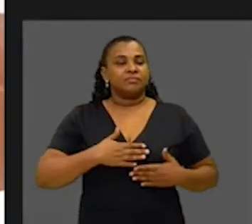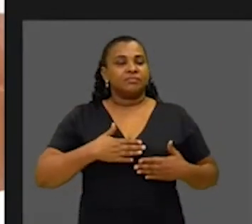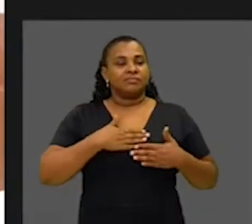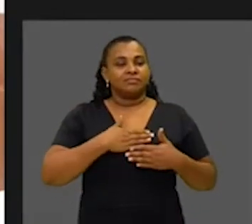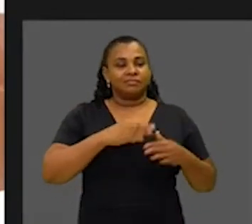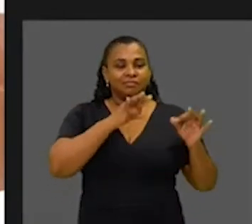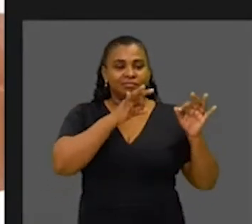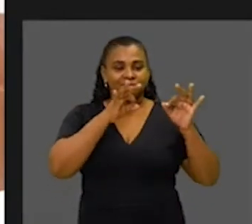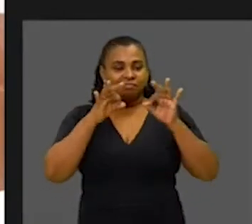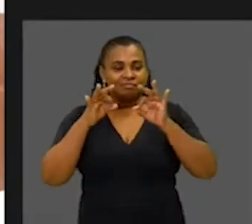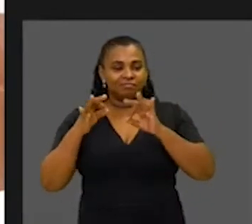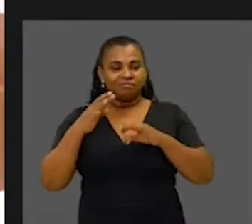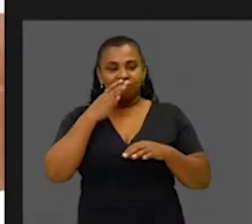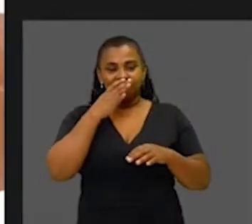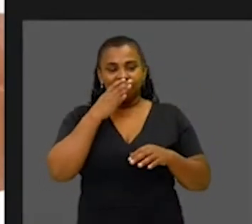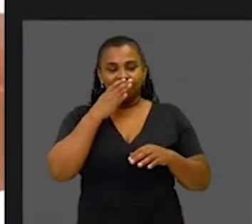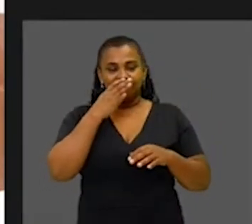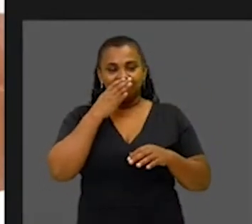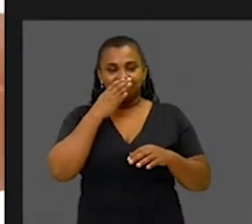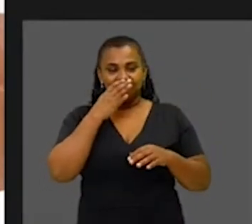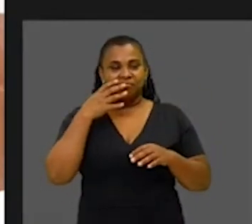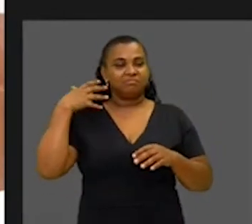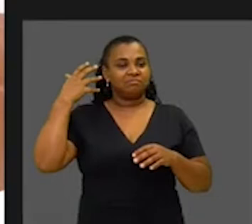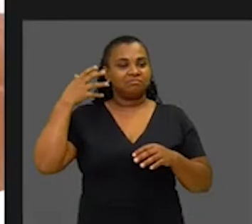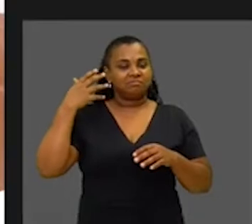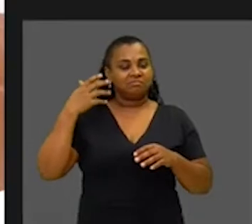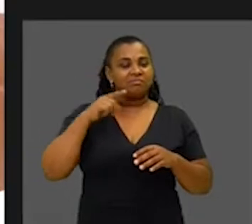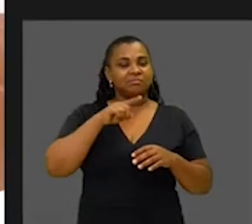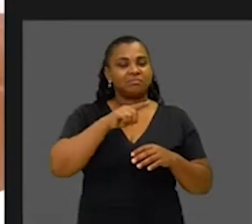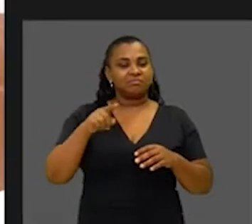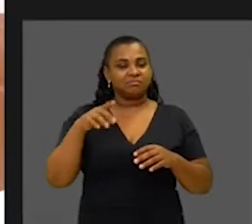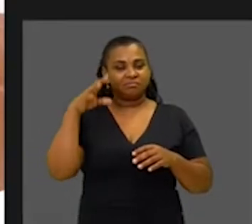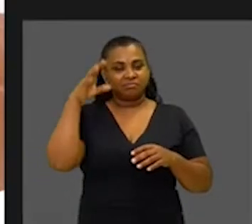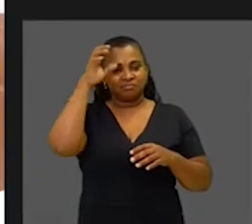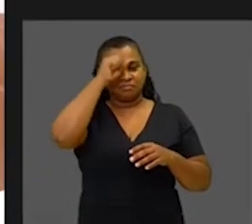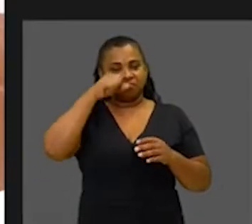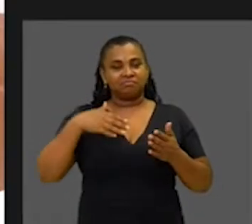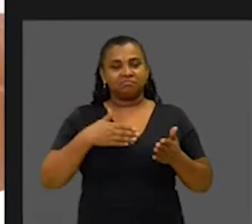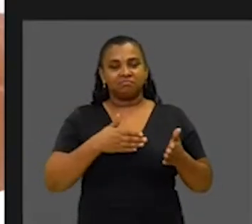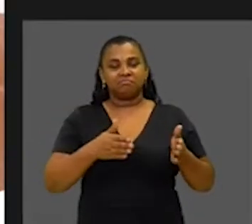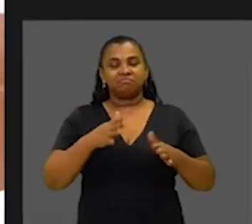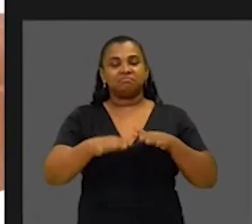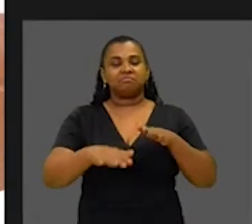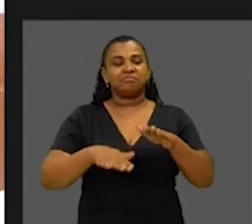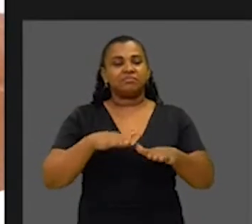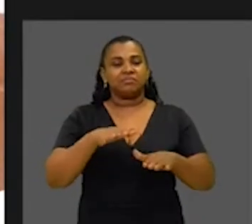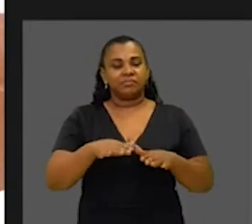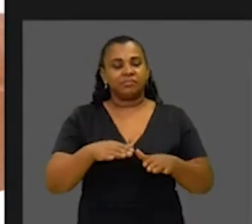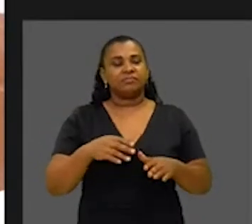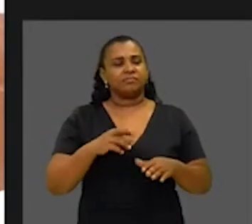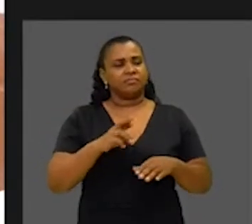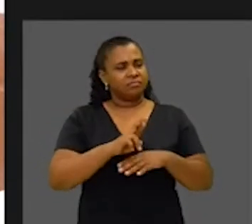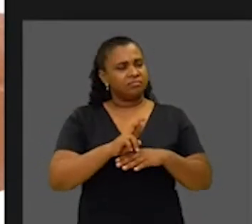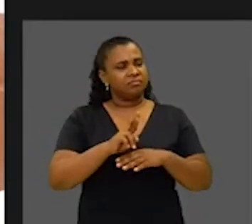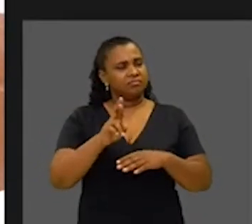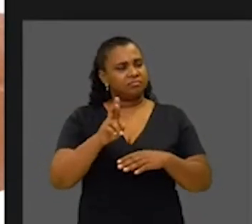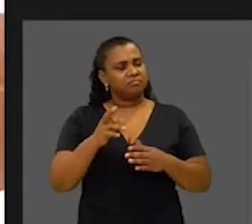nas discussões lados gt7 enquanto aprende nessa caminhada a senhora bem. A questão